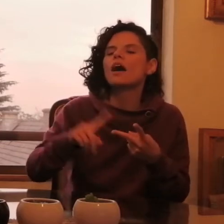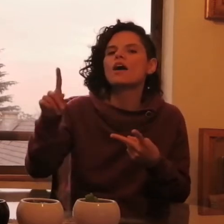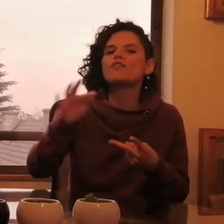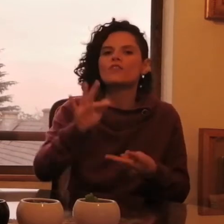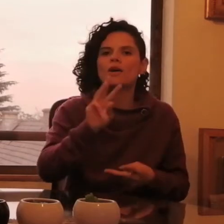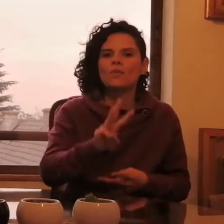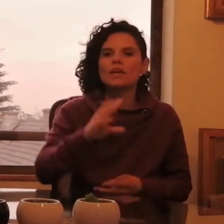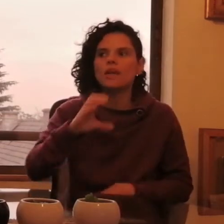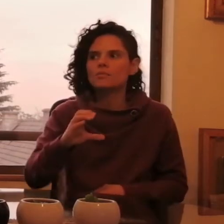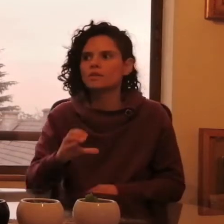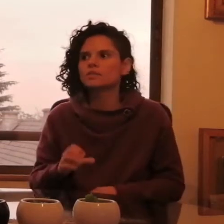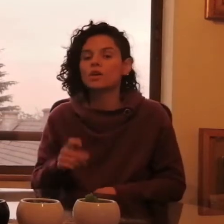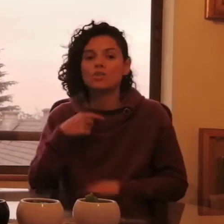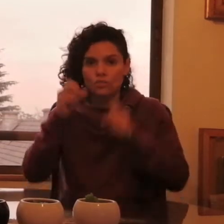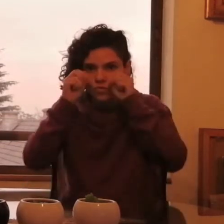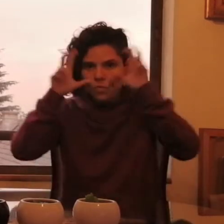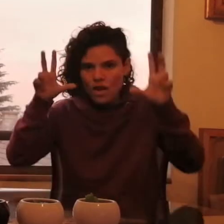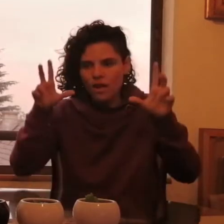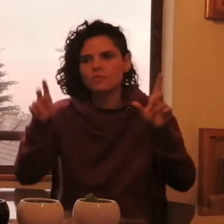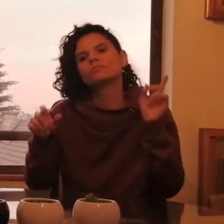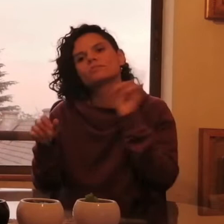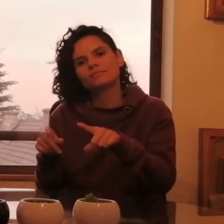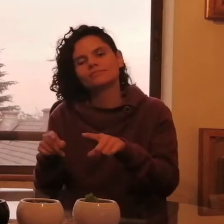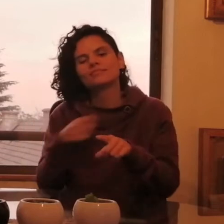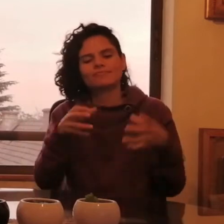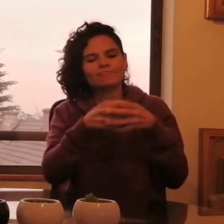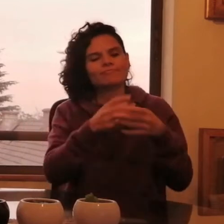escuchar Wake Up Frank's White Canvas acá en Poder de Mujer en todosjuntosradio.cl